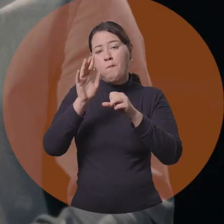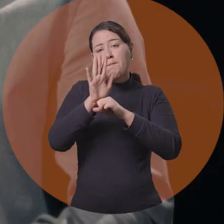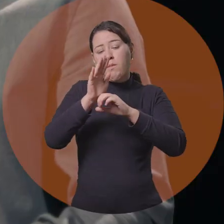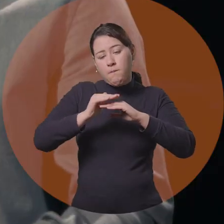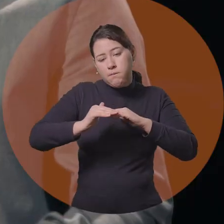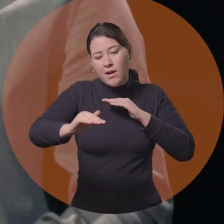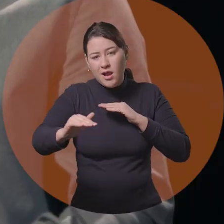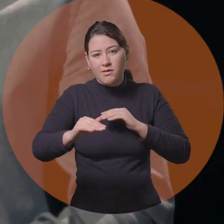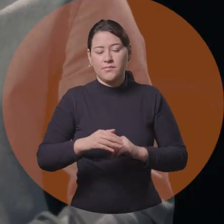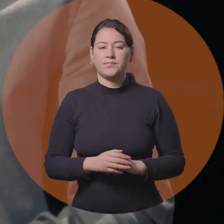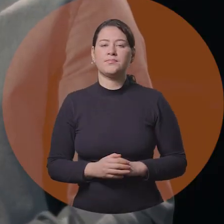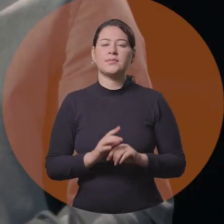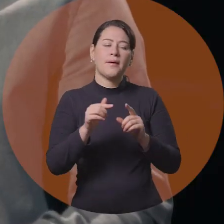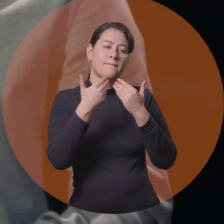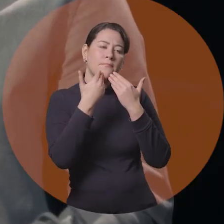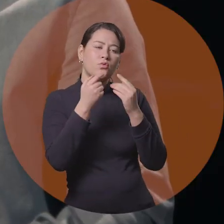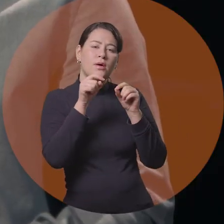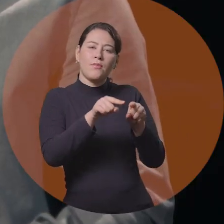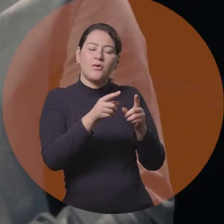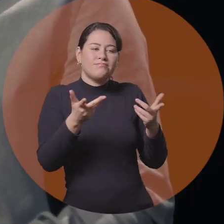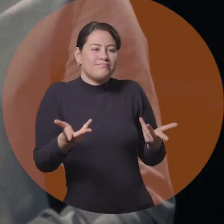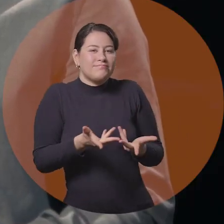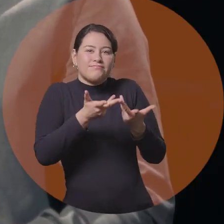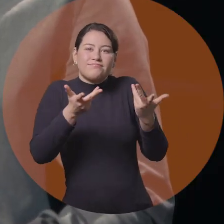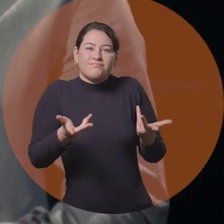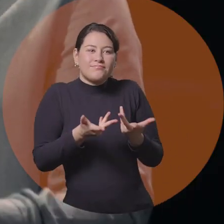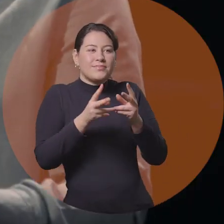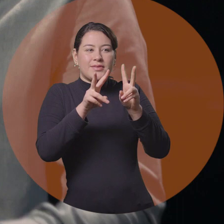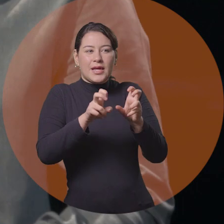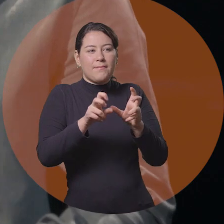Preguntarte también cómo te ha servido el ser competente